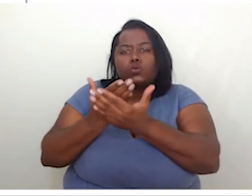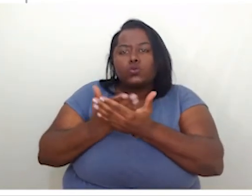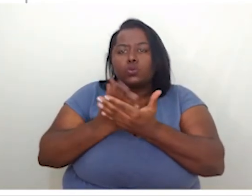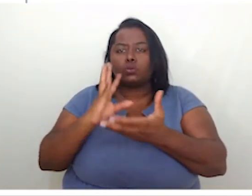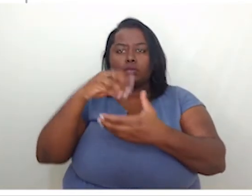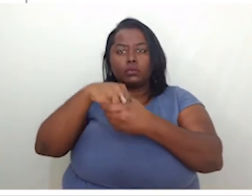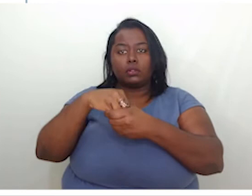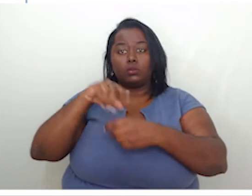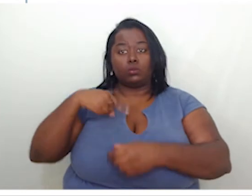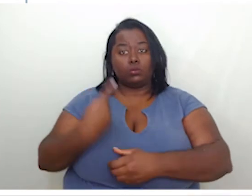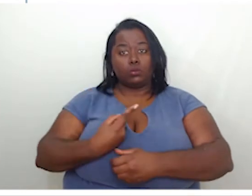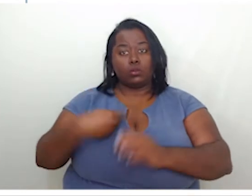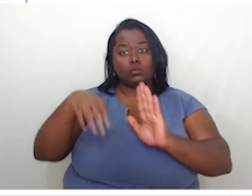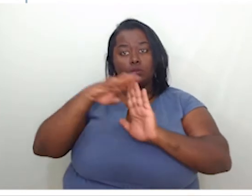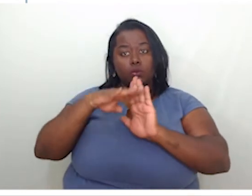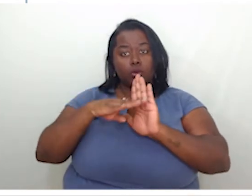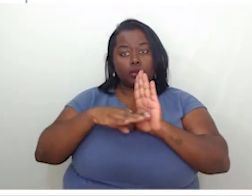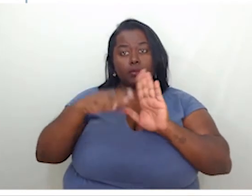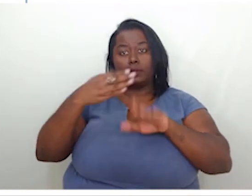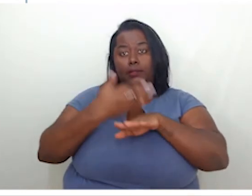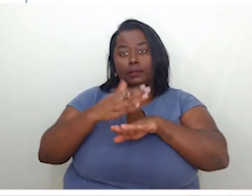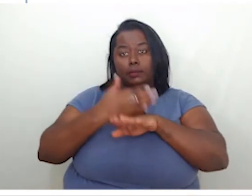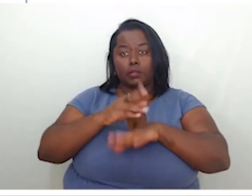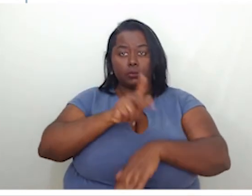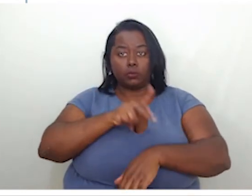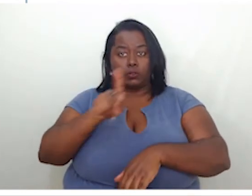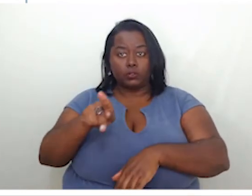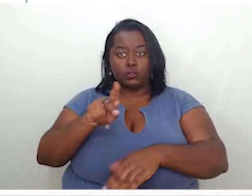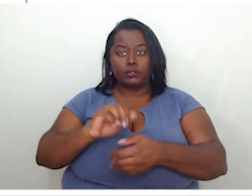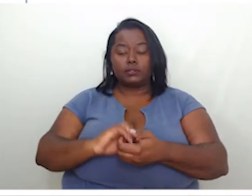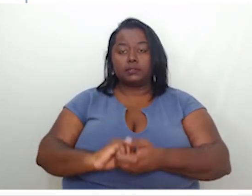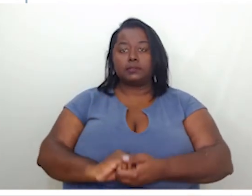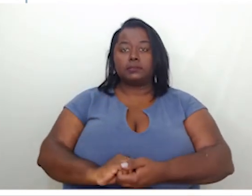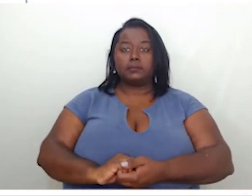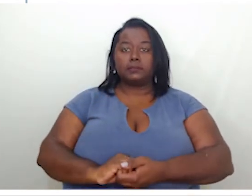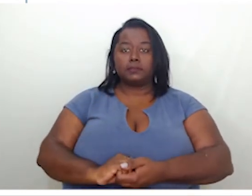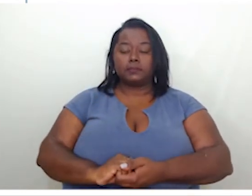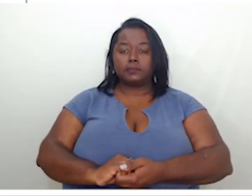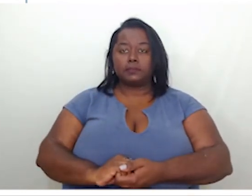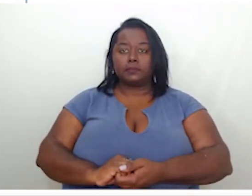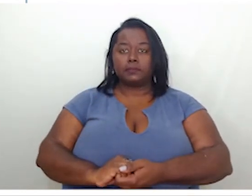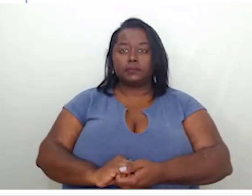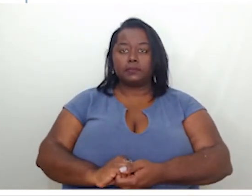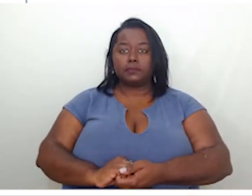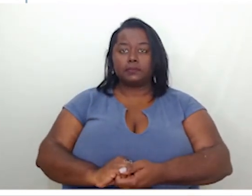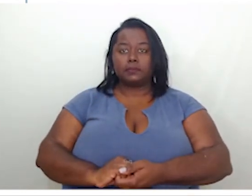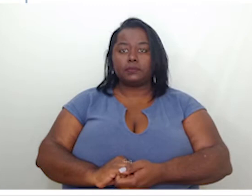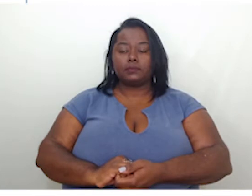CSCL Aprendizaje Colaborativo con Soporte Computacional